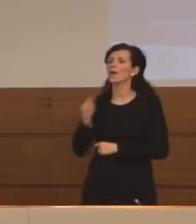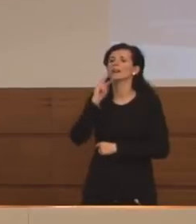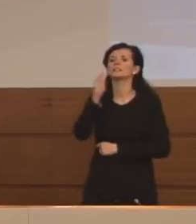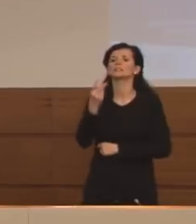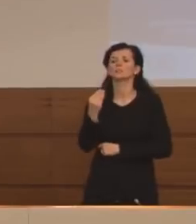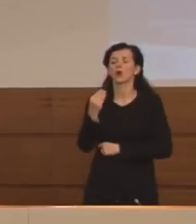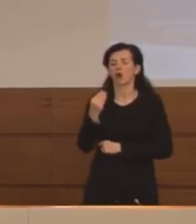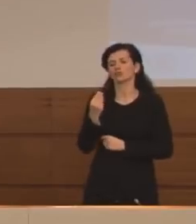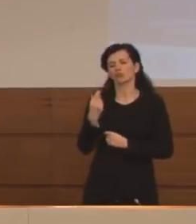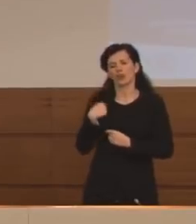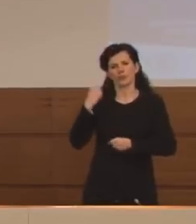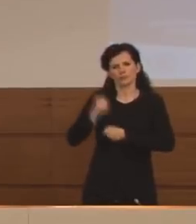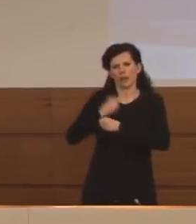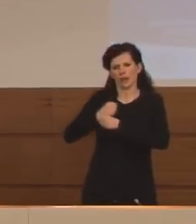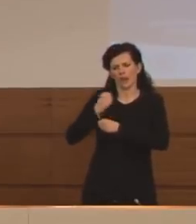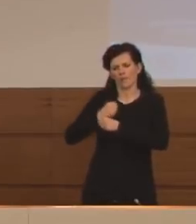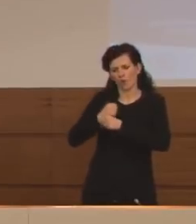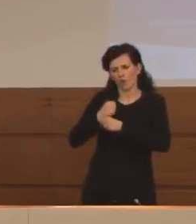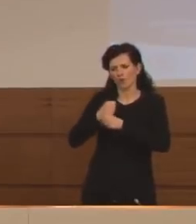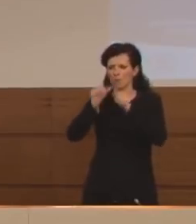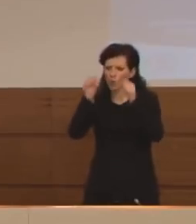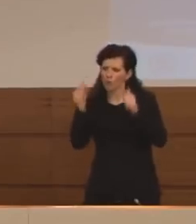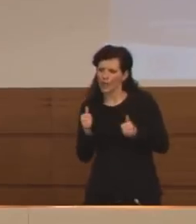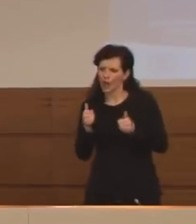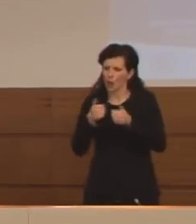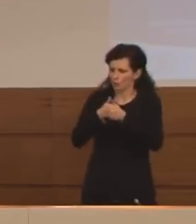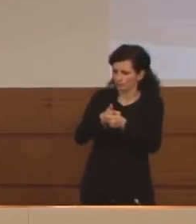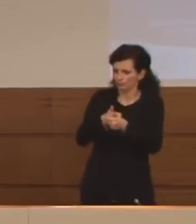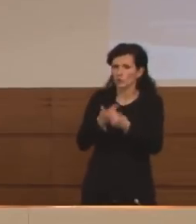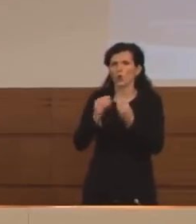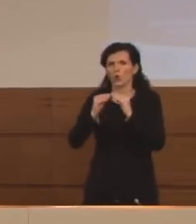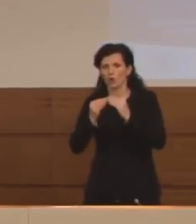Come fare, come poter fare per poterli avere.